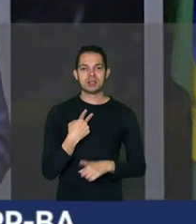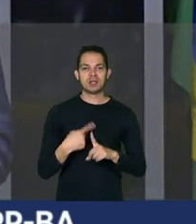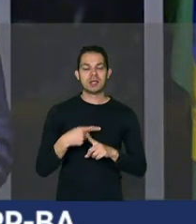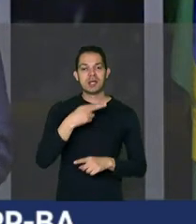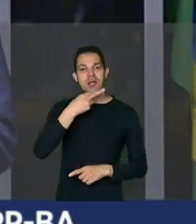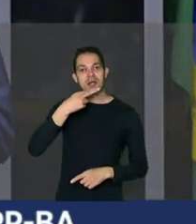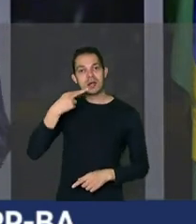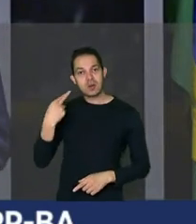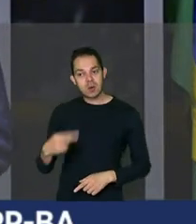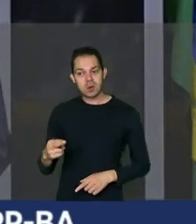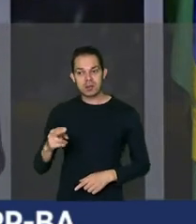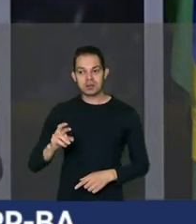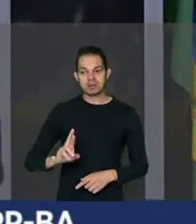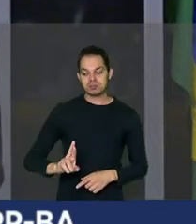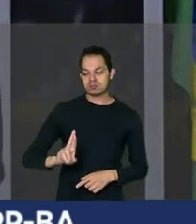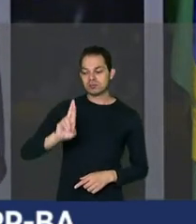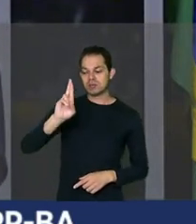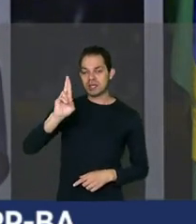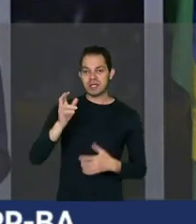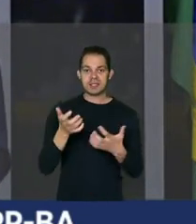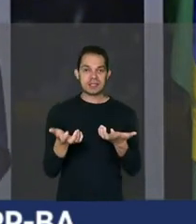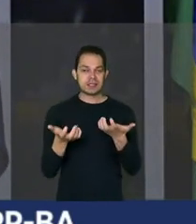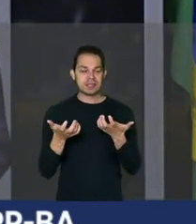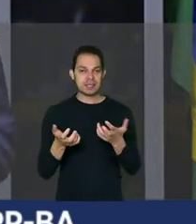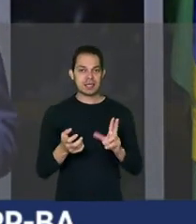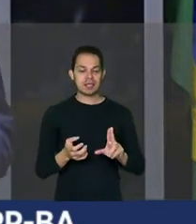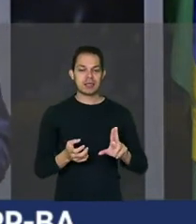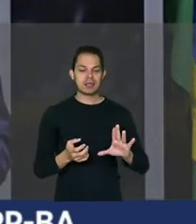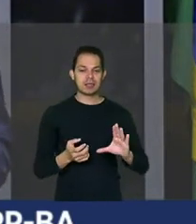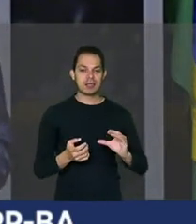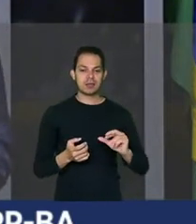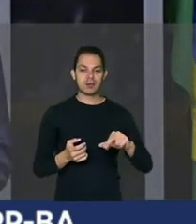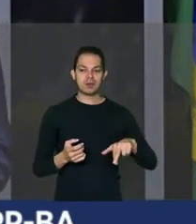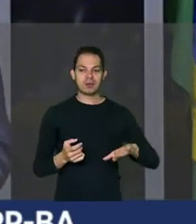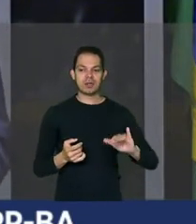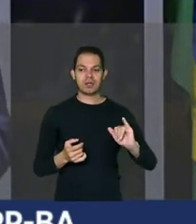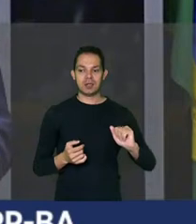GUERRA ONDE A RÚSSIA IMPÕE OU DESEJA IMPOR É UCRÂNIA